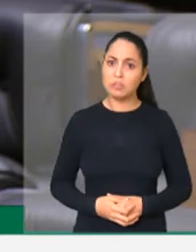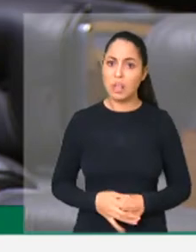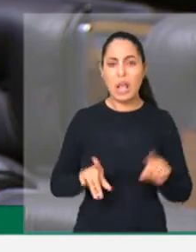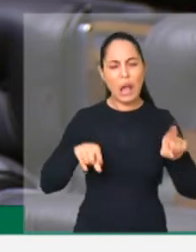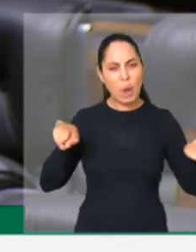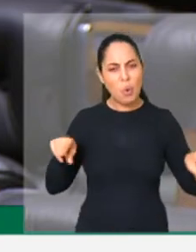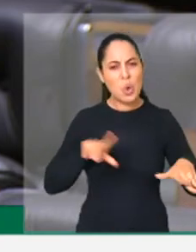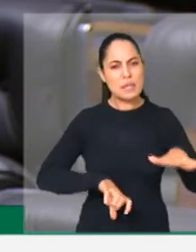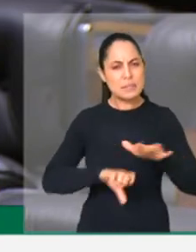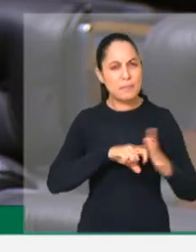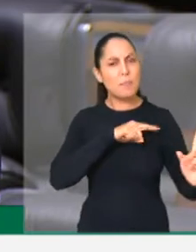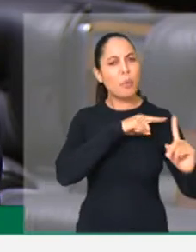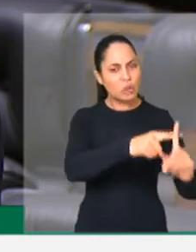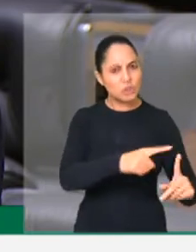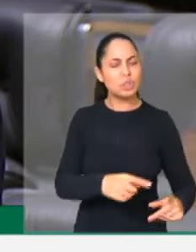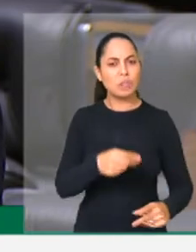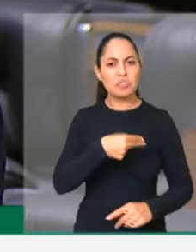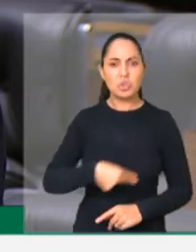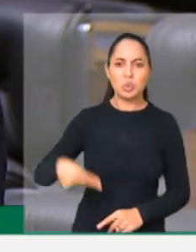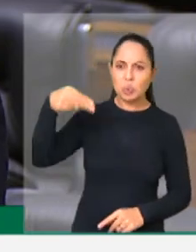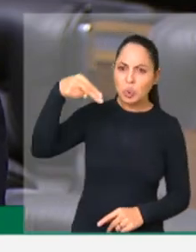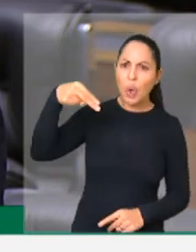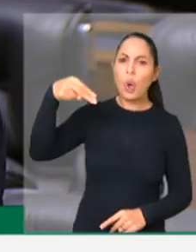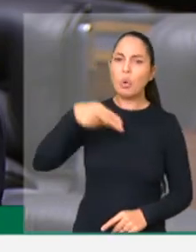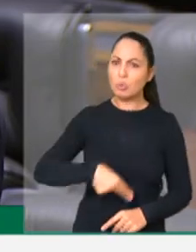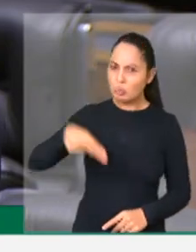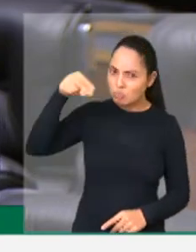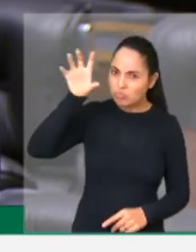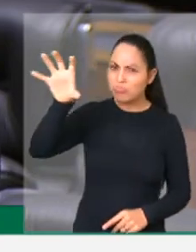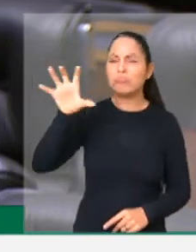NÓS CHEGAMOS A TER 88 EMPRESAS DE DESCASCO AMENT DE ALGODÃO HOJE NÓS TEMOS UMA FUNCIONANDO APENAS, UMA.